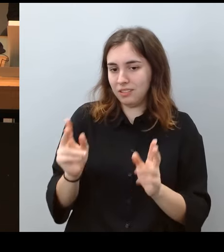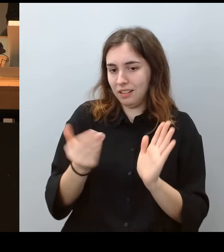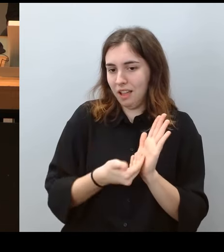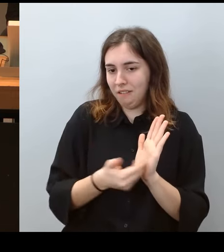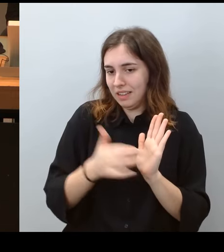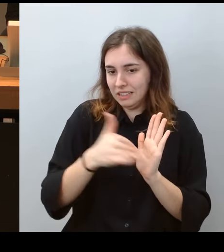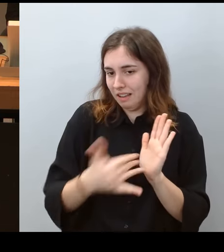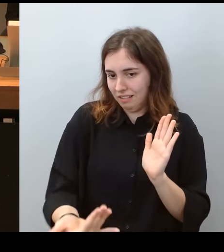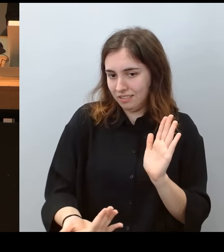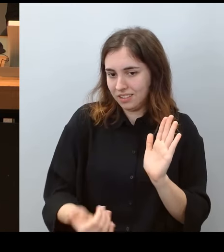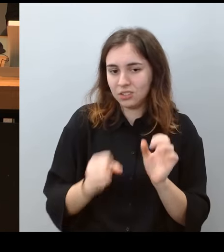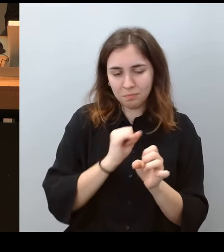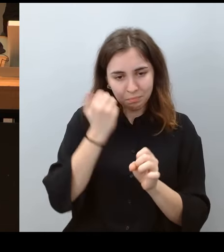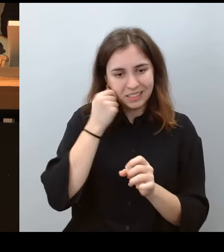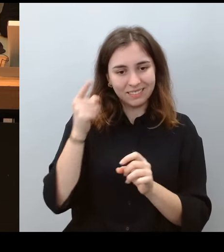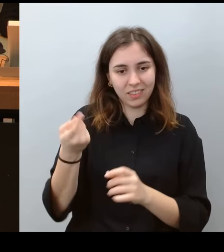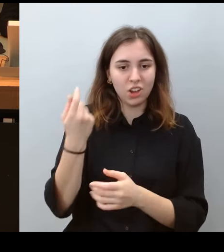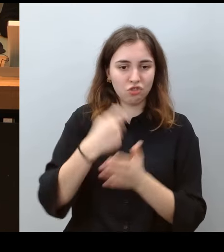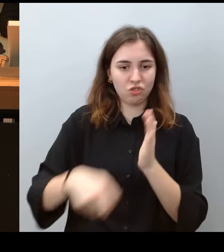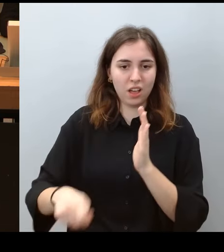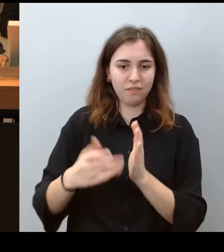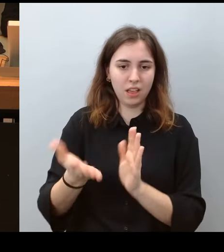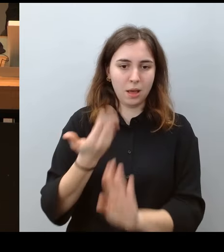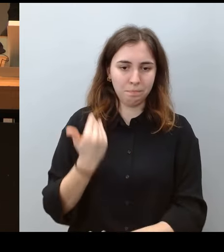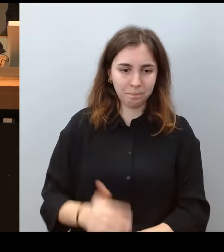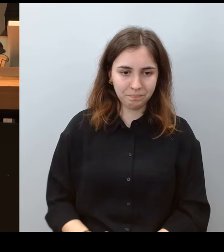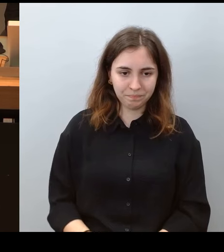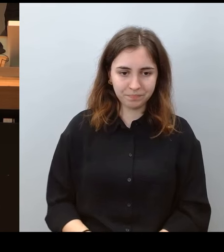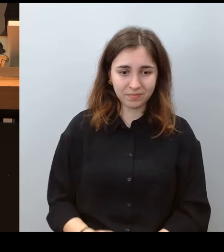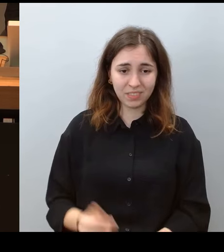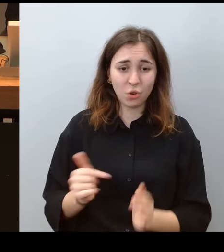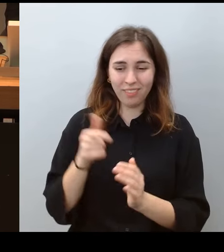Denn wenn ein System so dysfunktional ist, dass tausende Menschen nicht zu